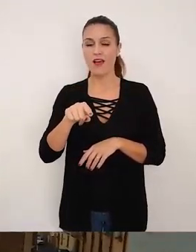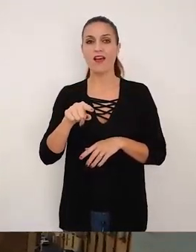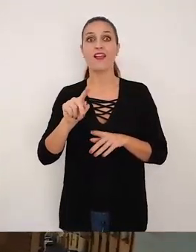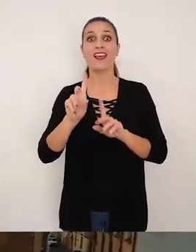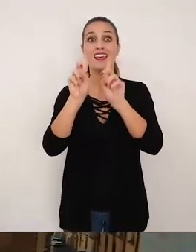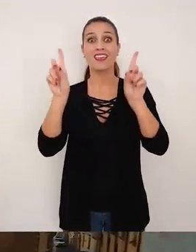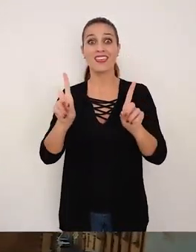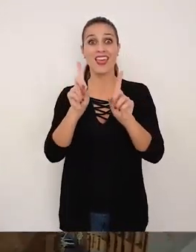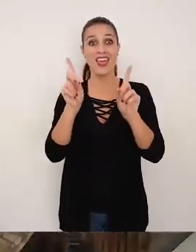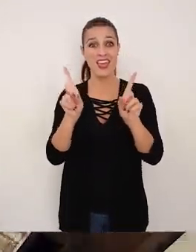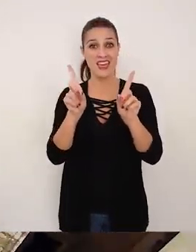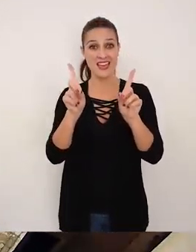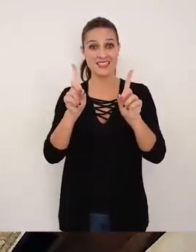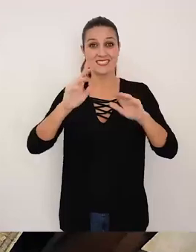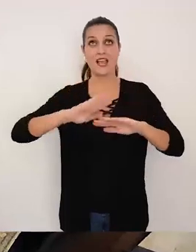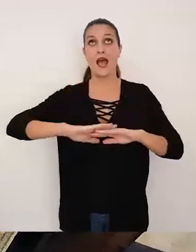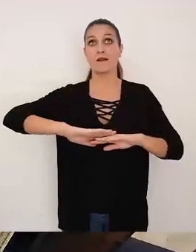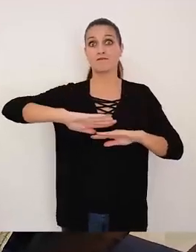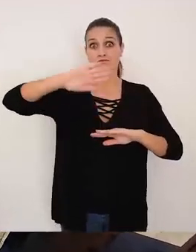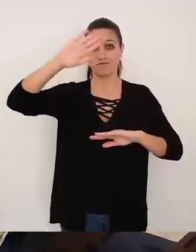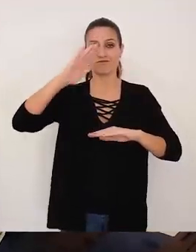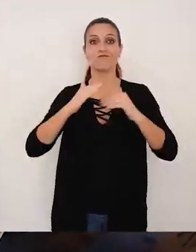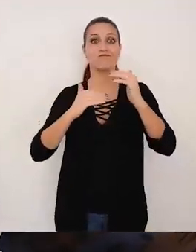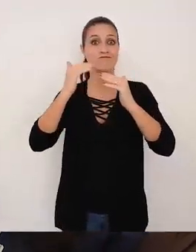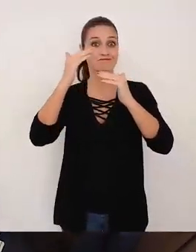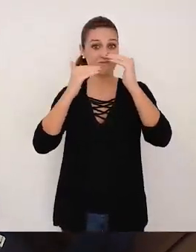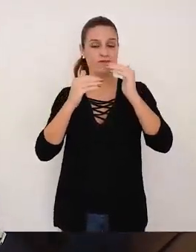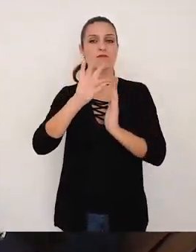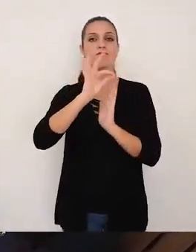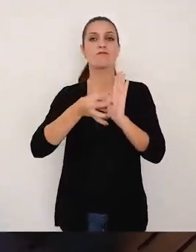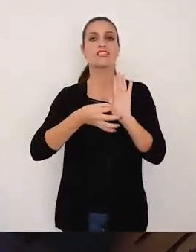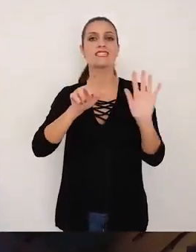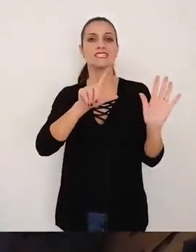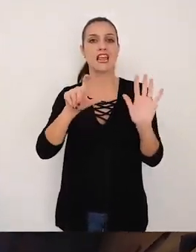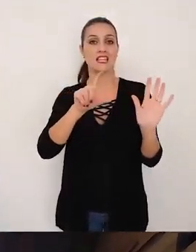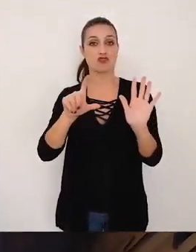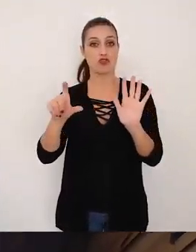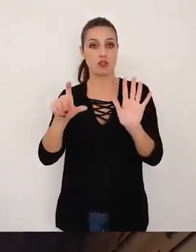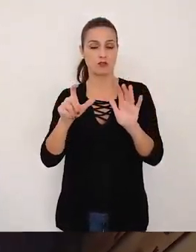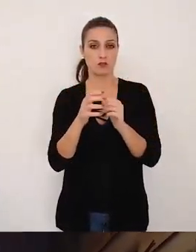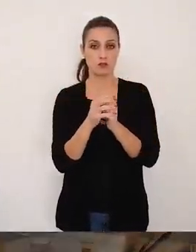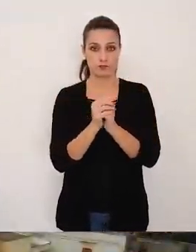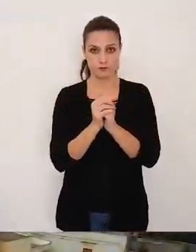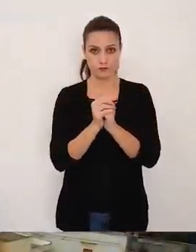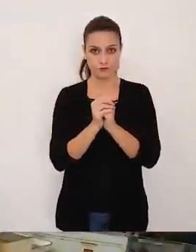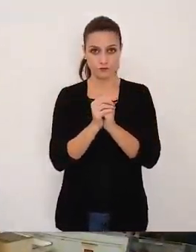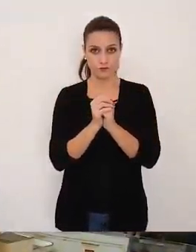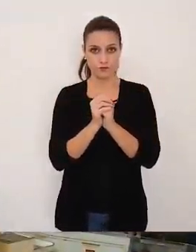della Parrocchiale, chiesa edificata nel corso del Settecento.